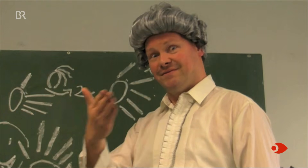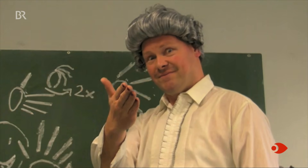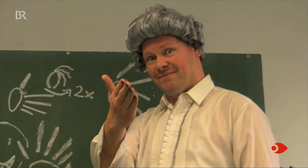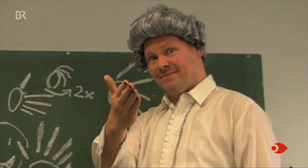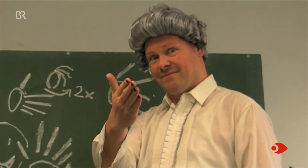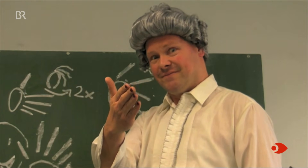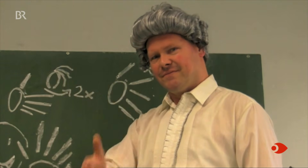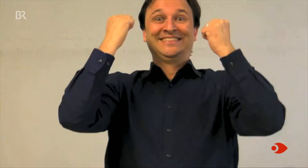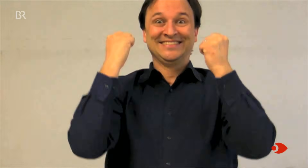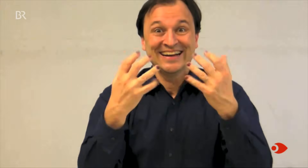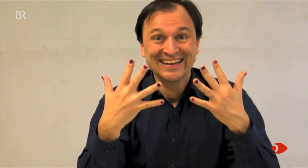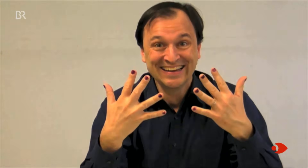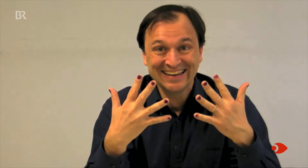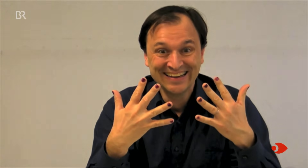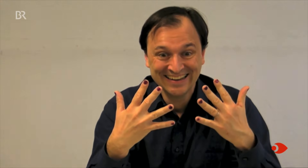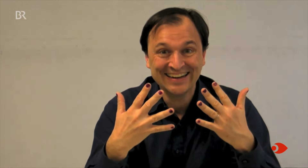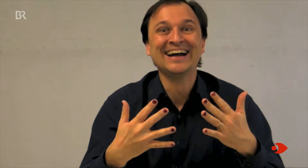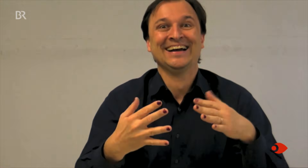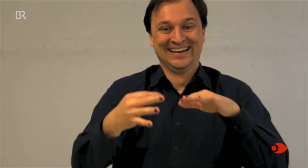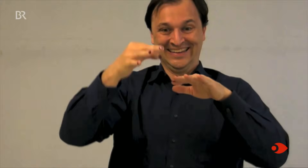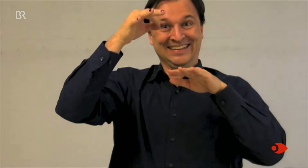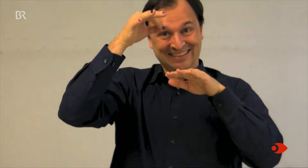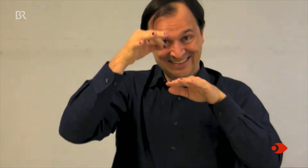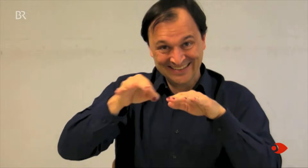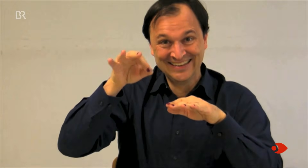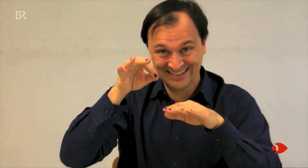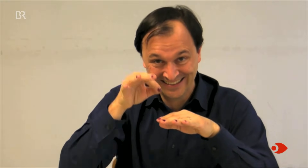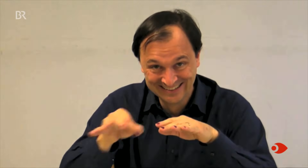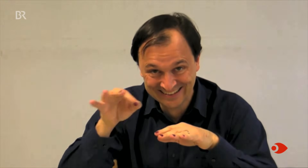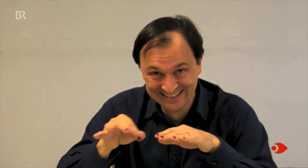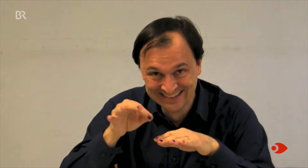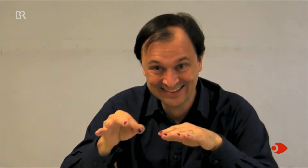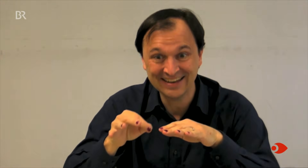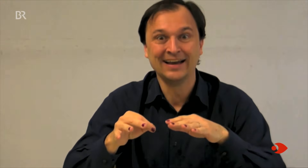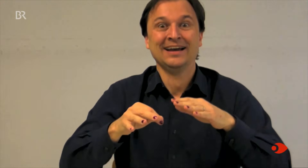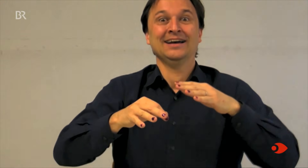Nun? HÄNDE. NÄGEL-LACKIERT.